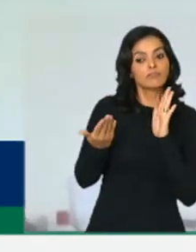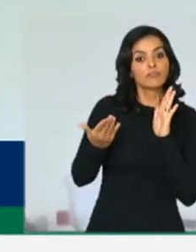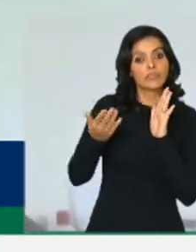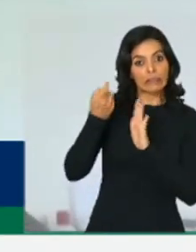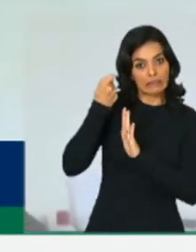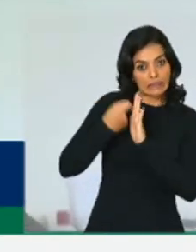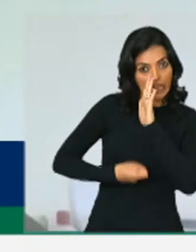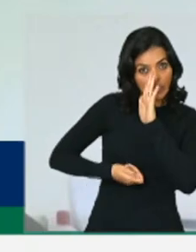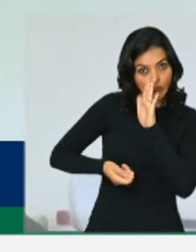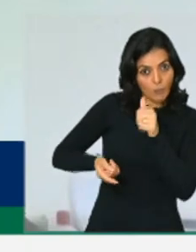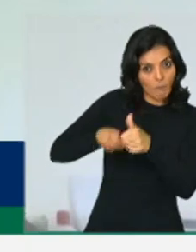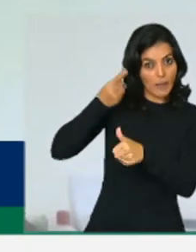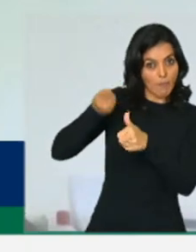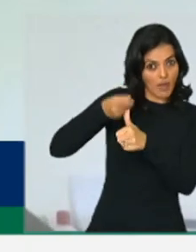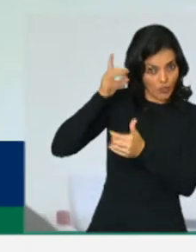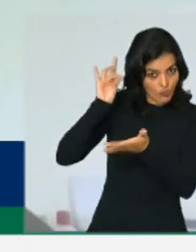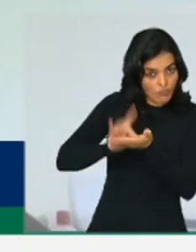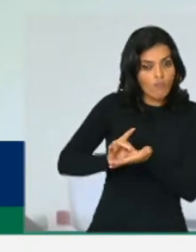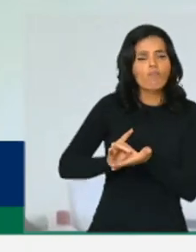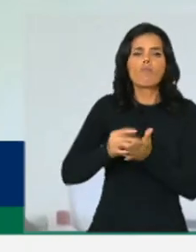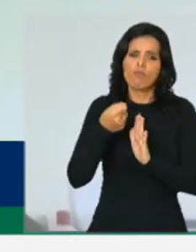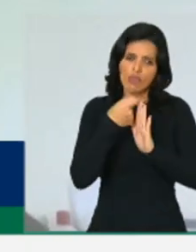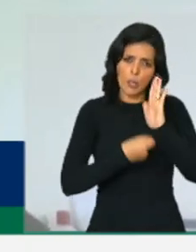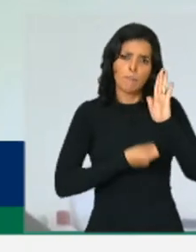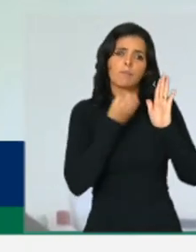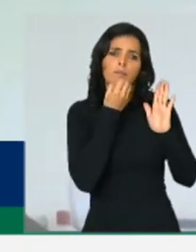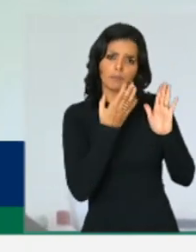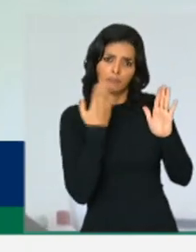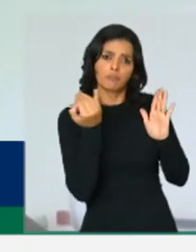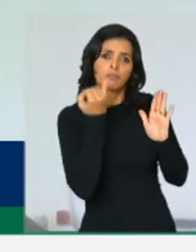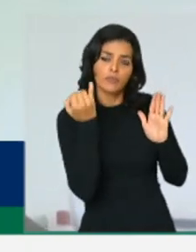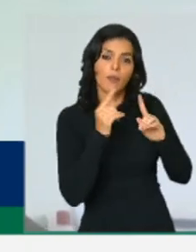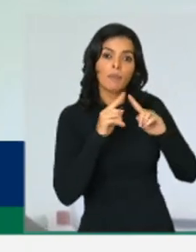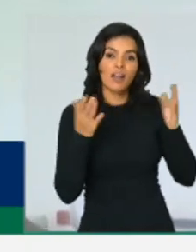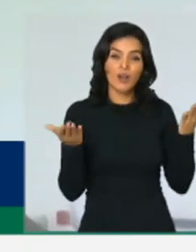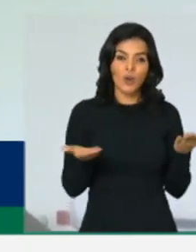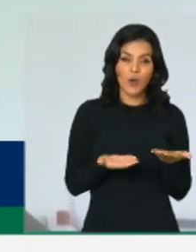TRANSFORMOU EM NOVO REFIZ. O TEXTO ORIGINAL FALAVA EM 15, 20% DESCONTO DAS DÍVIDAS AGORA ELEVOU PARA 80%,